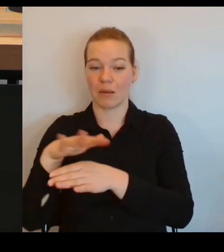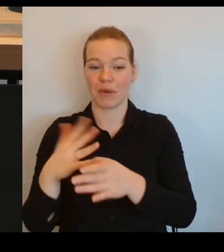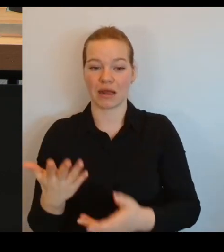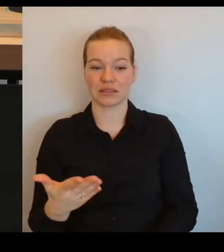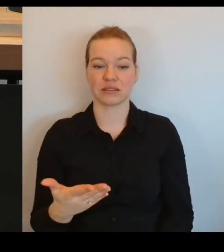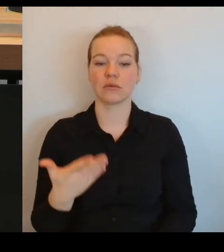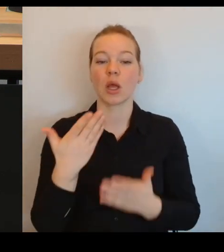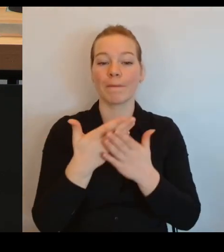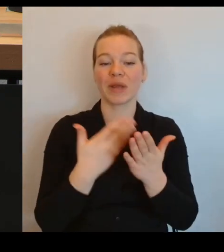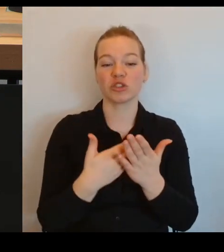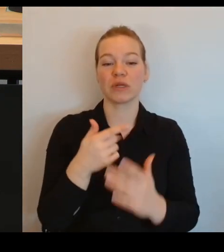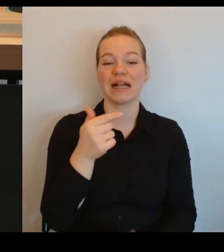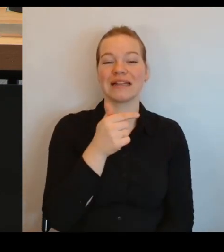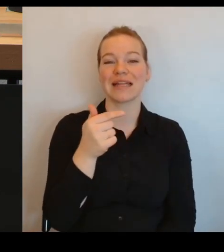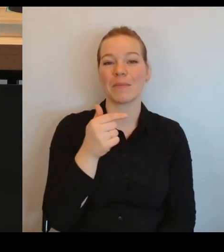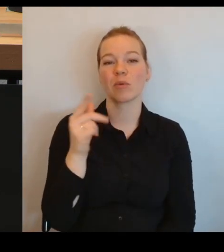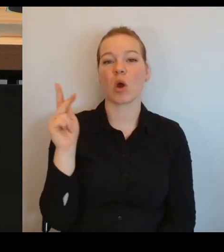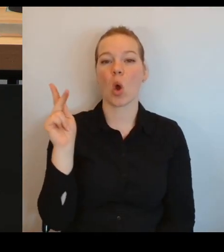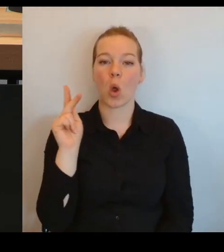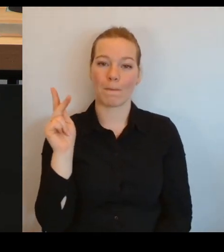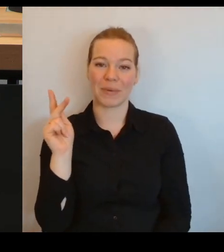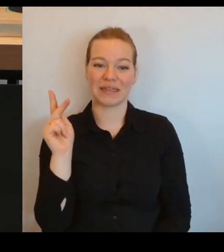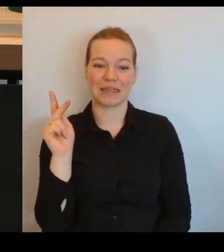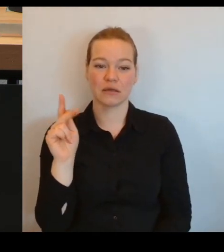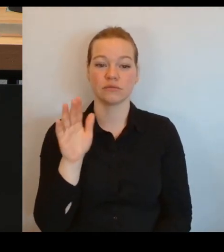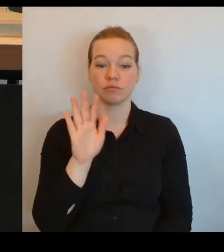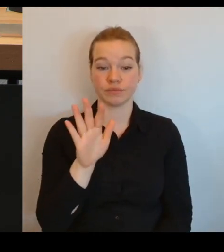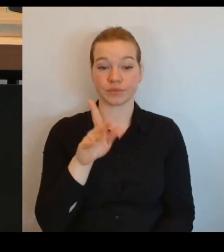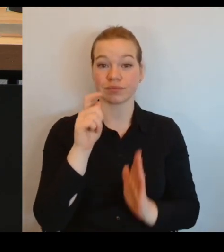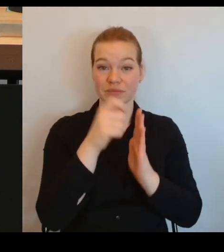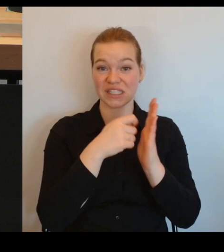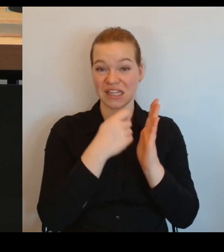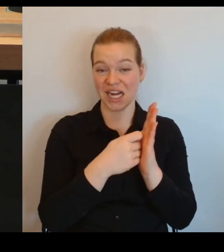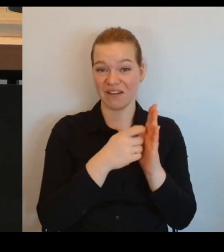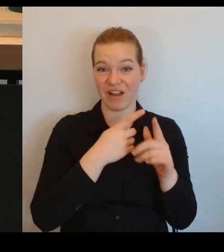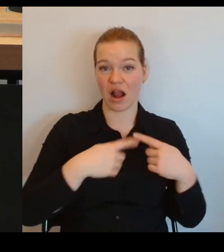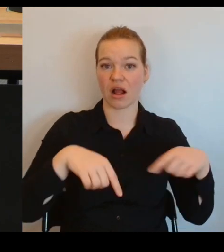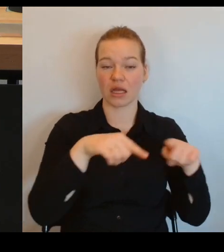der Finanzsenator plötzlich kein Geld mehr. Die Mittel für die auftragsweise Bewirtschaftung sind gesperrt.